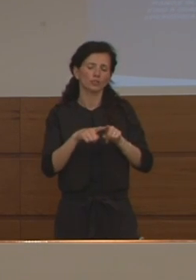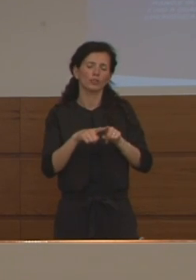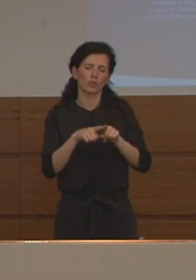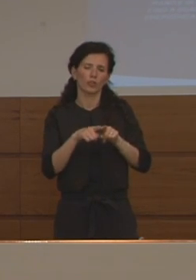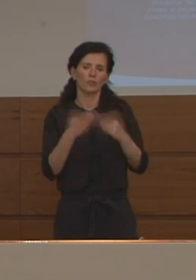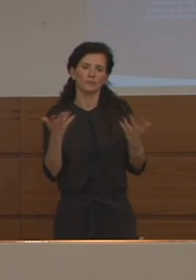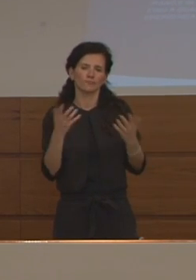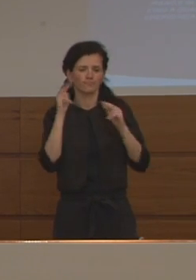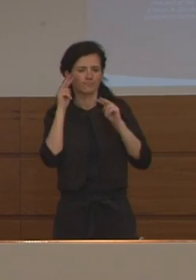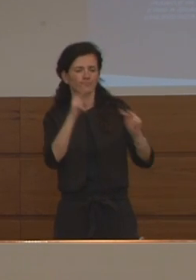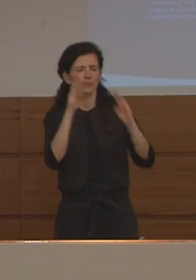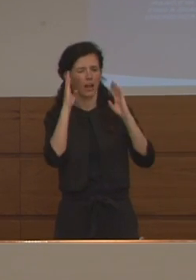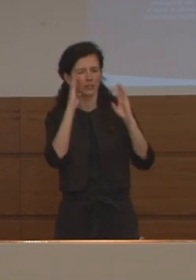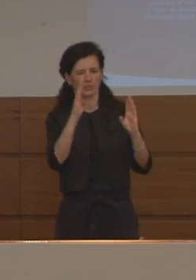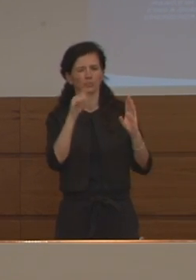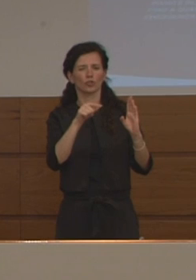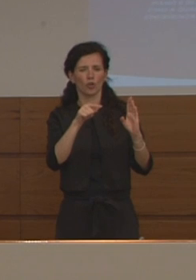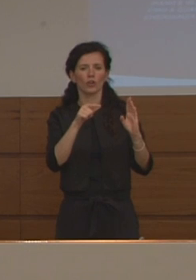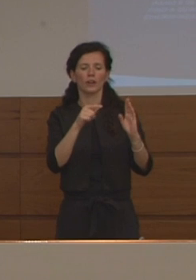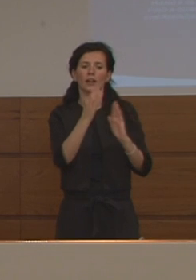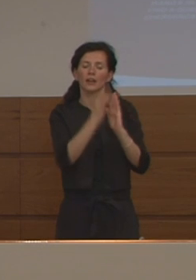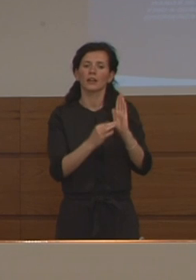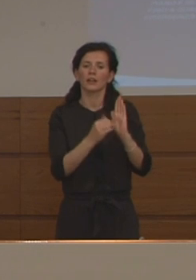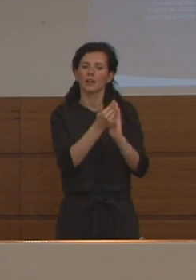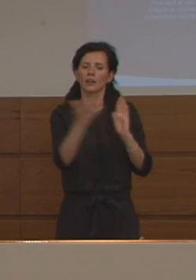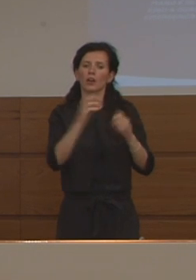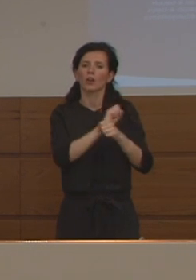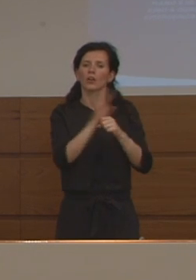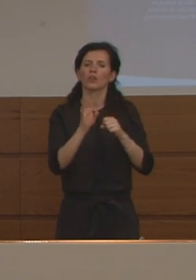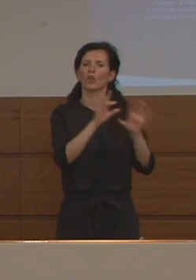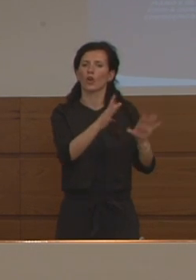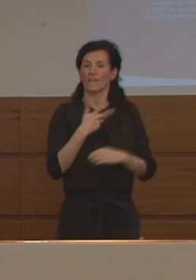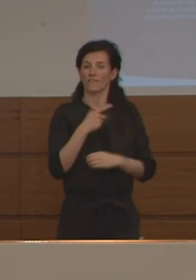interpretazione del dato del totale dei positivi. Come sappiamo questo è un dato